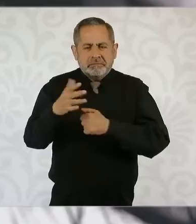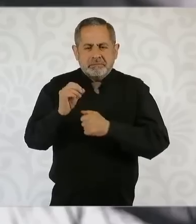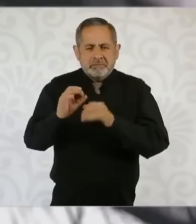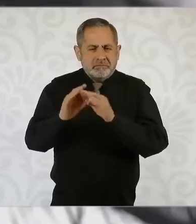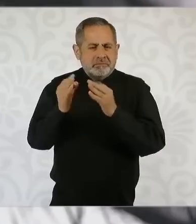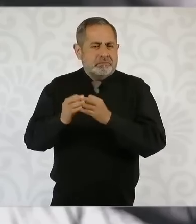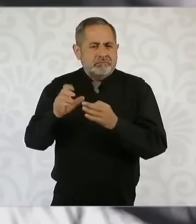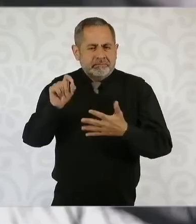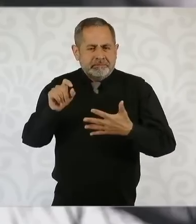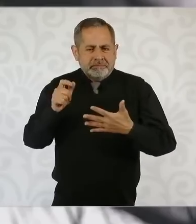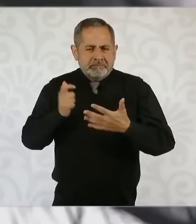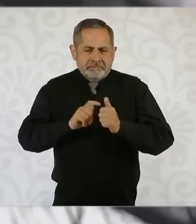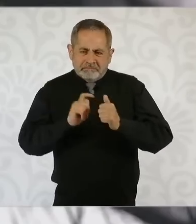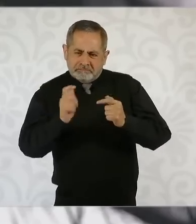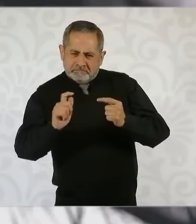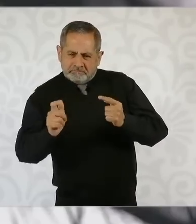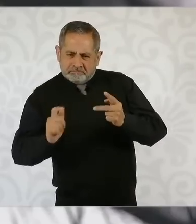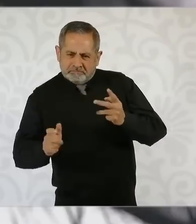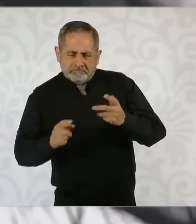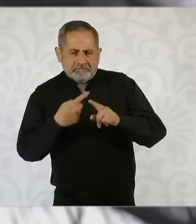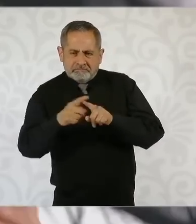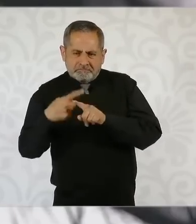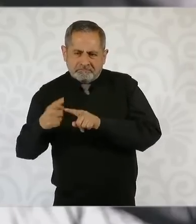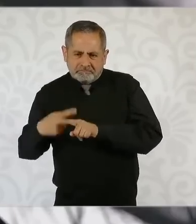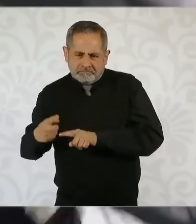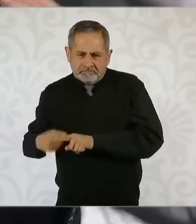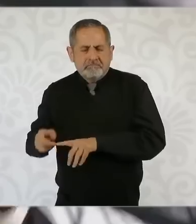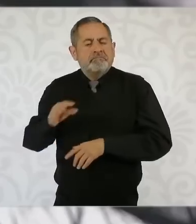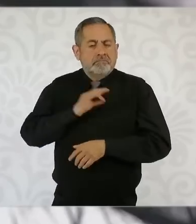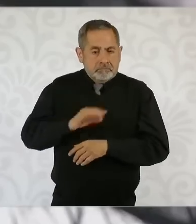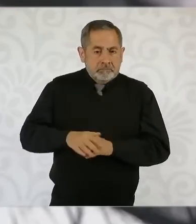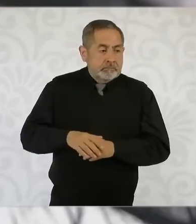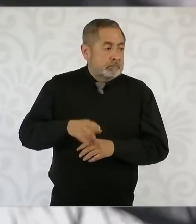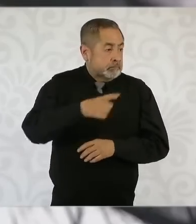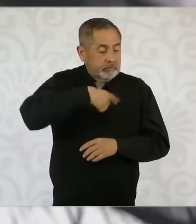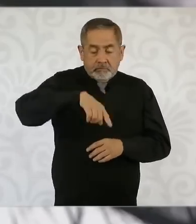a lo mejor me esty quedando corto pero pero muchas de esas atienden a todos los segmentos